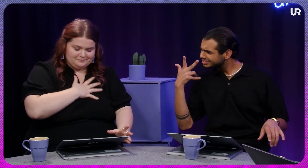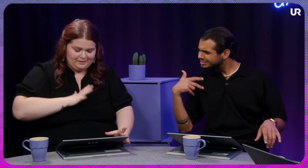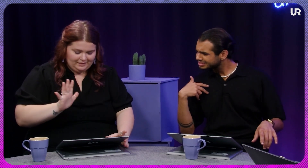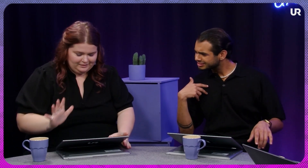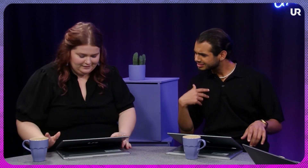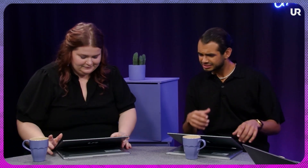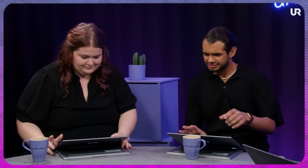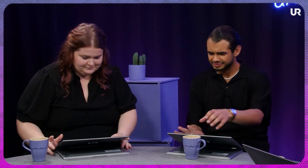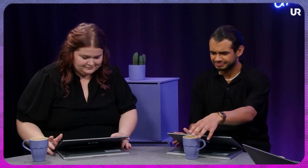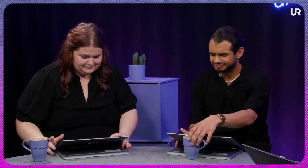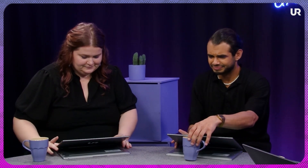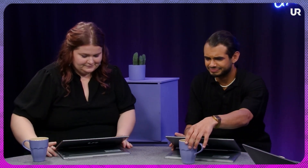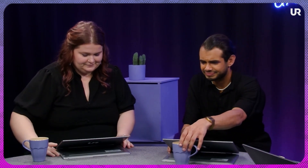Amir: Jag vill se den!